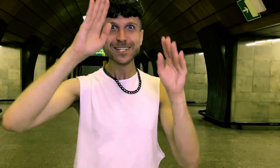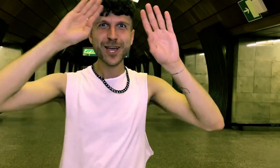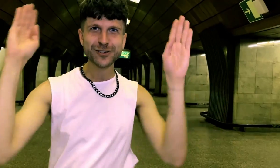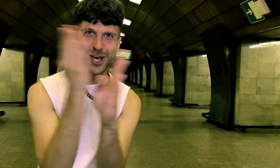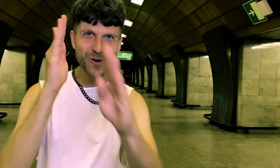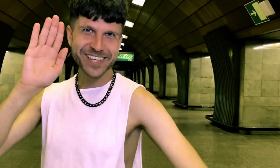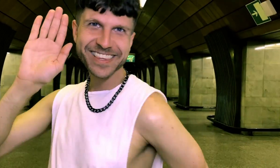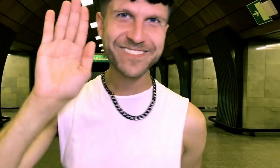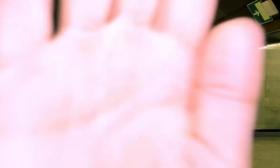Respektuji tvé rozhodnutí!